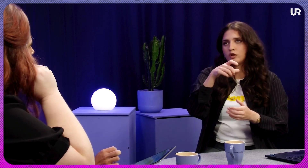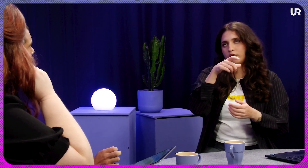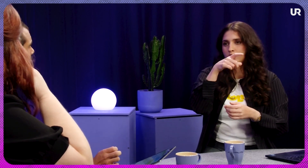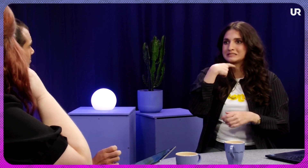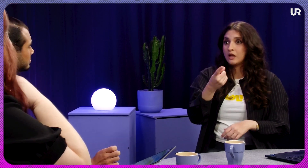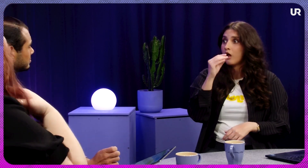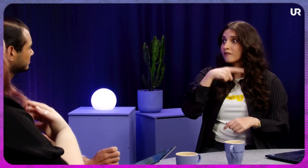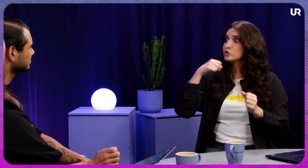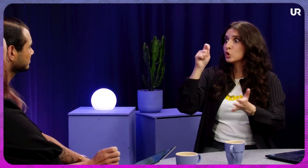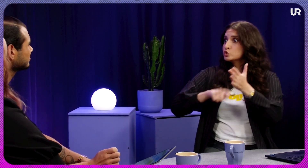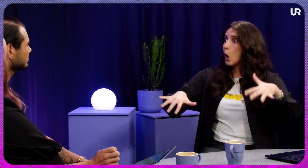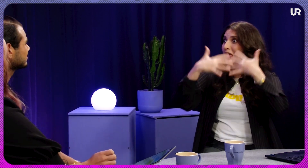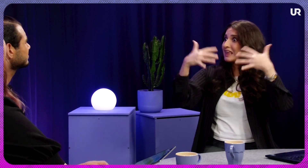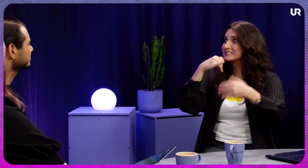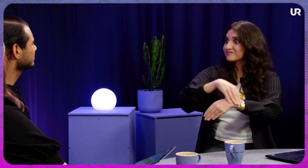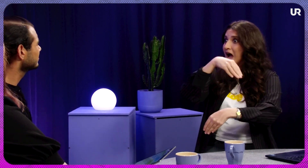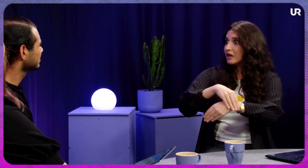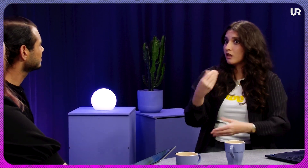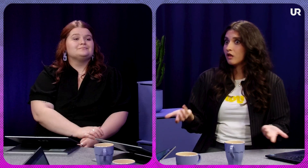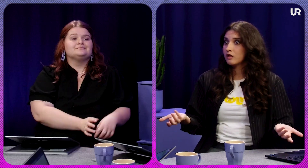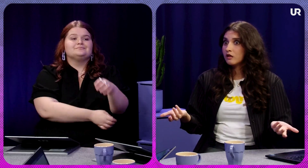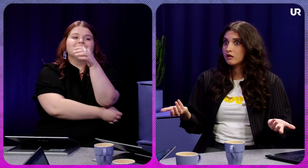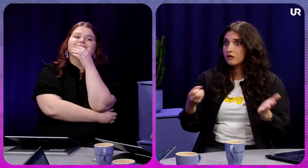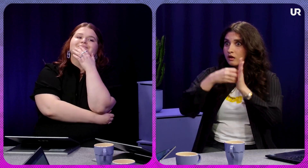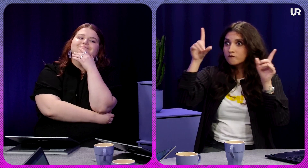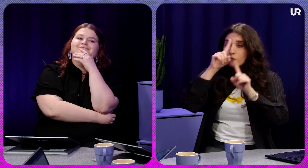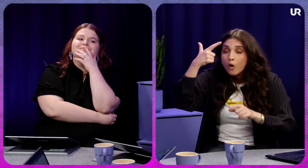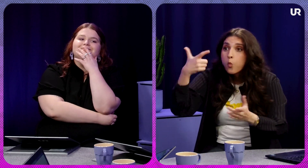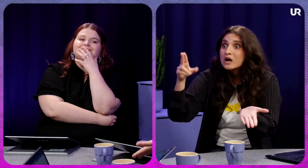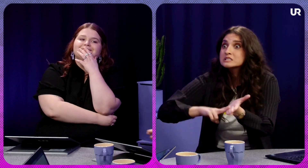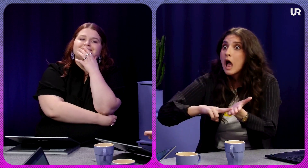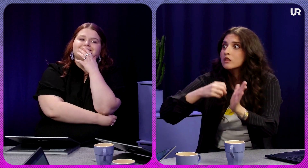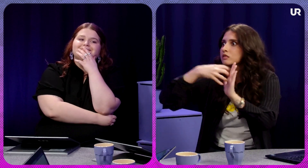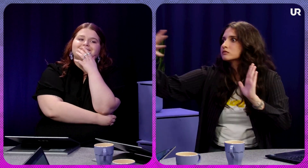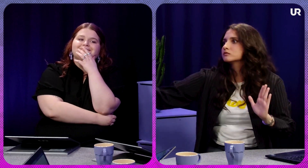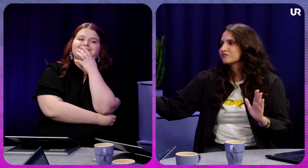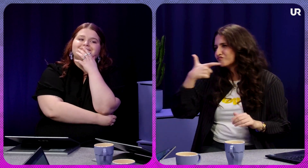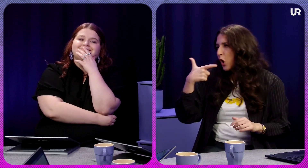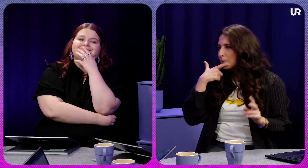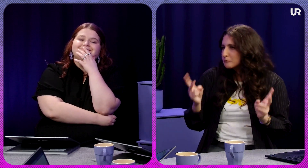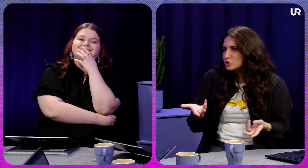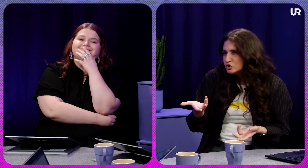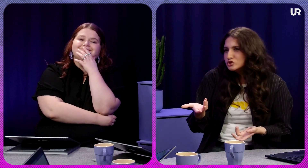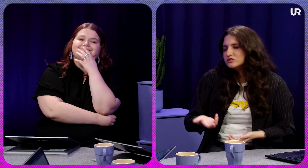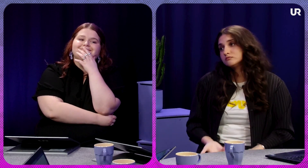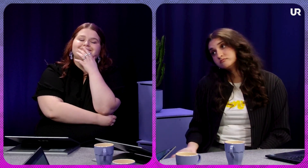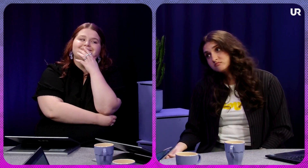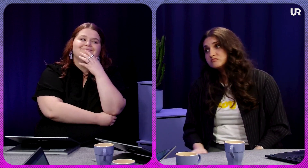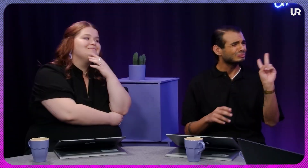säger att Sverige ska starta ett krig. Och så tror folk att det är på riktigt! Vilka konsekvenser skulle det kunna få då? Det är farligt.